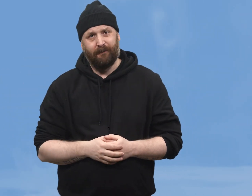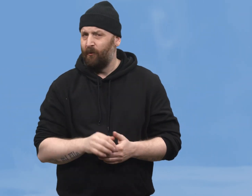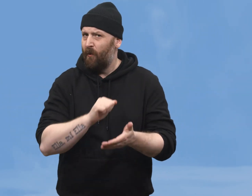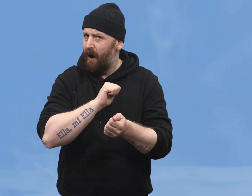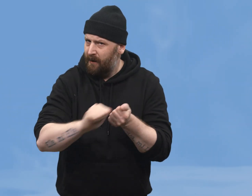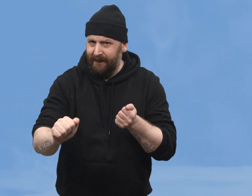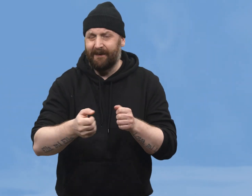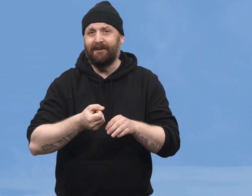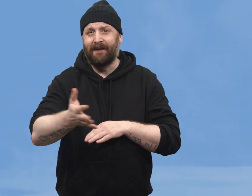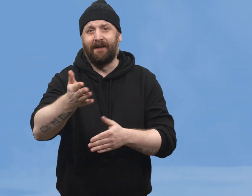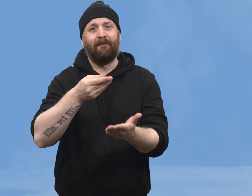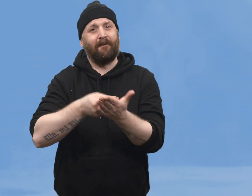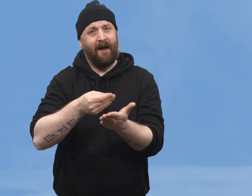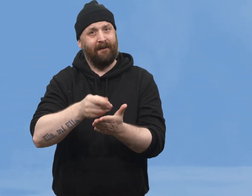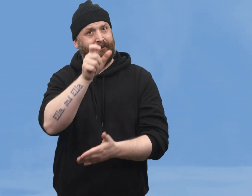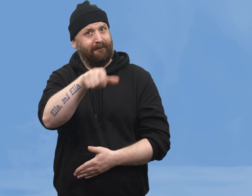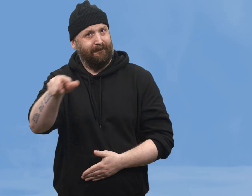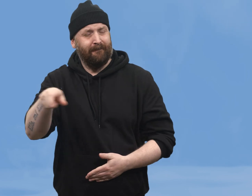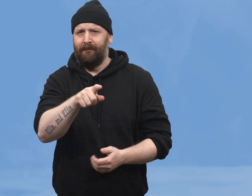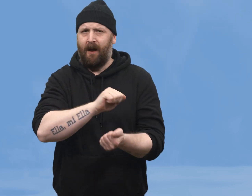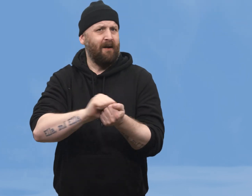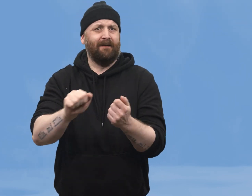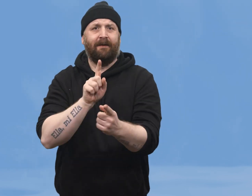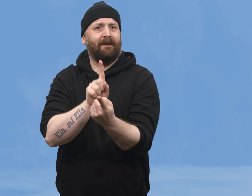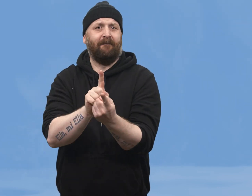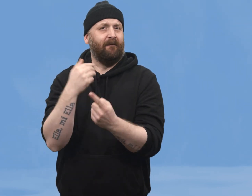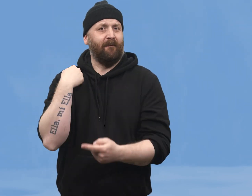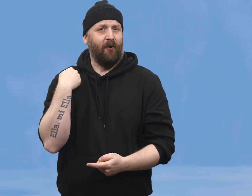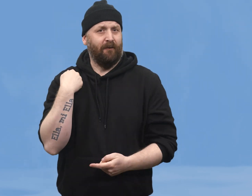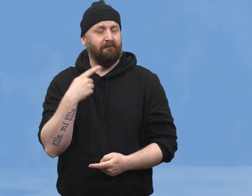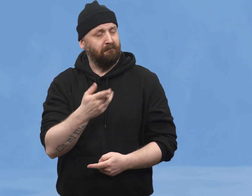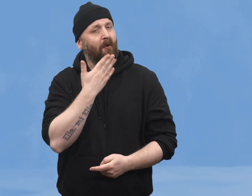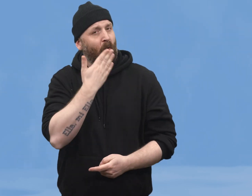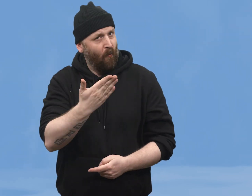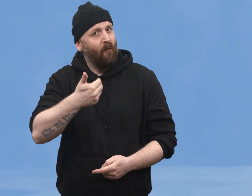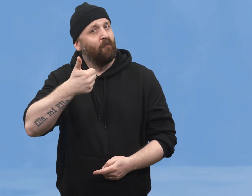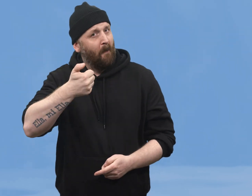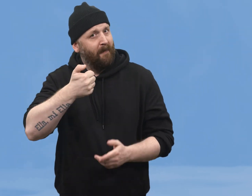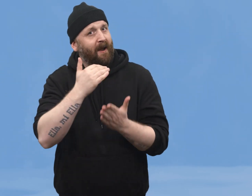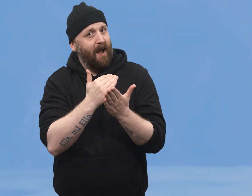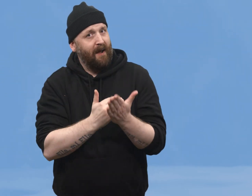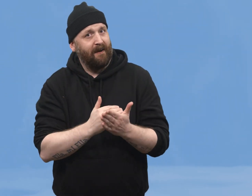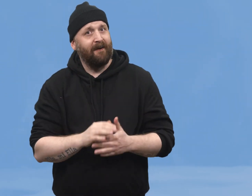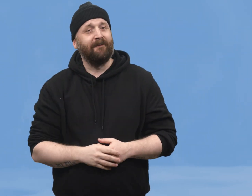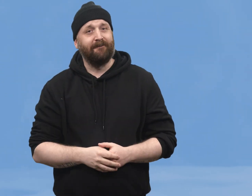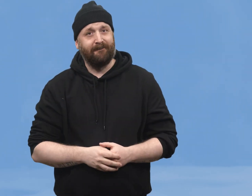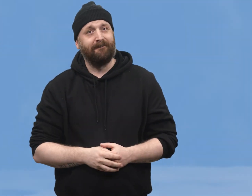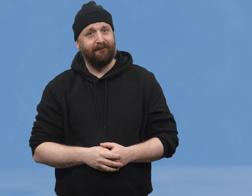Aldri send penger til personer som du ikke har møtt før. Det er en god tommelfingerregel.